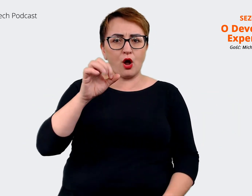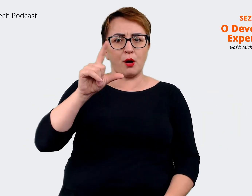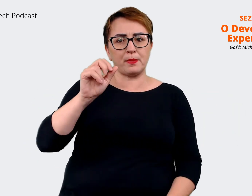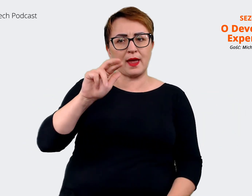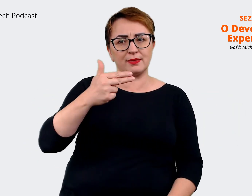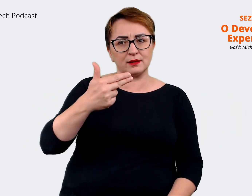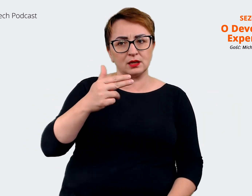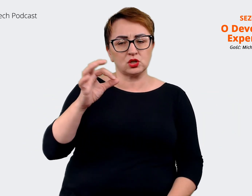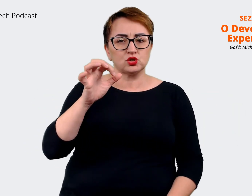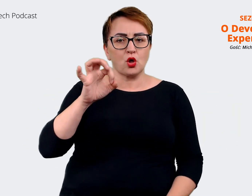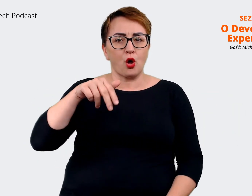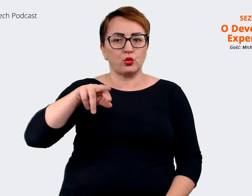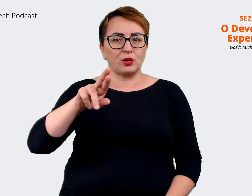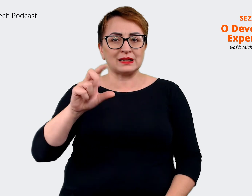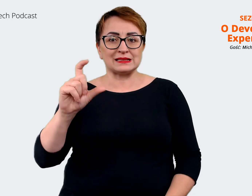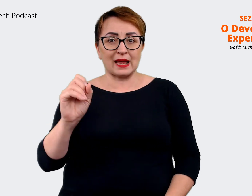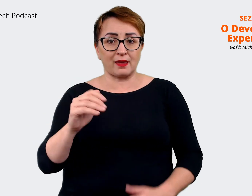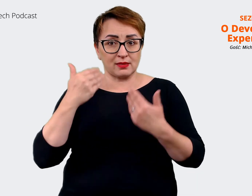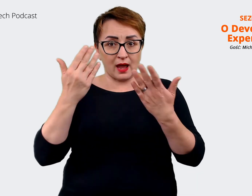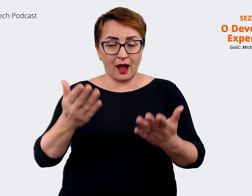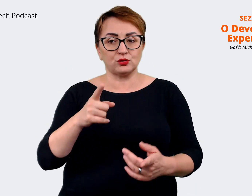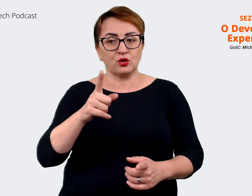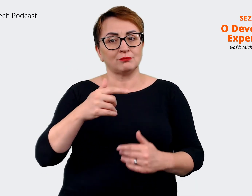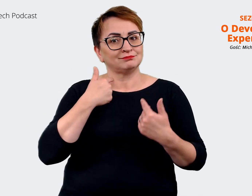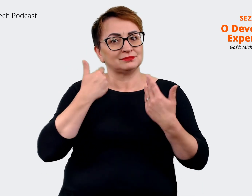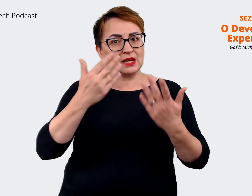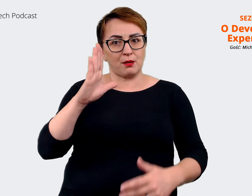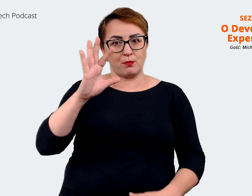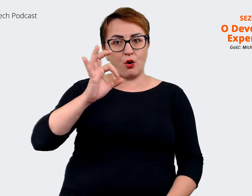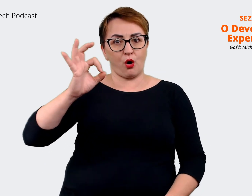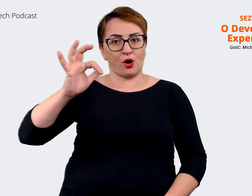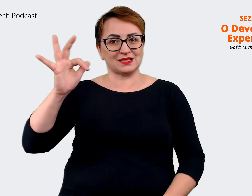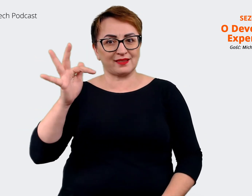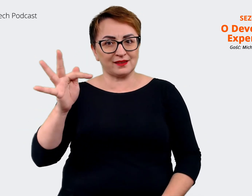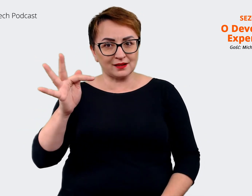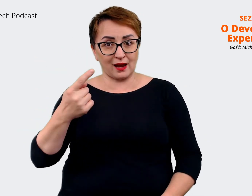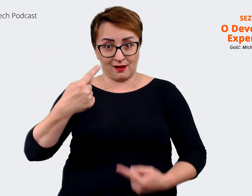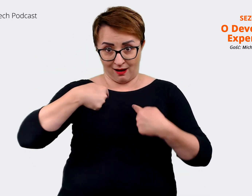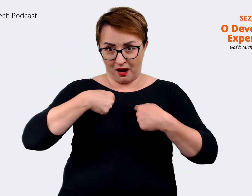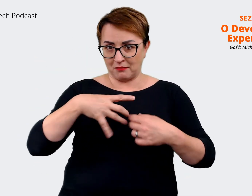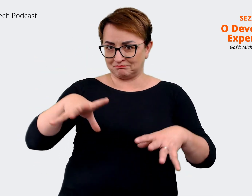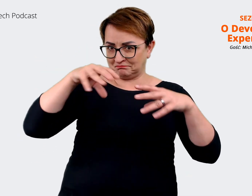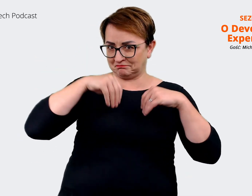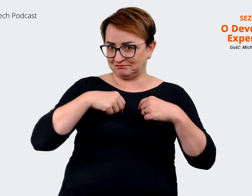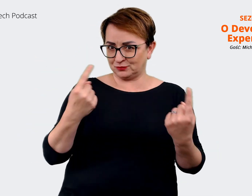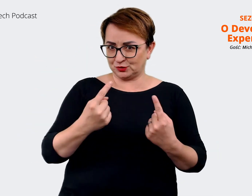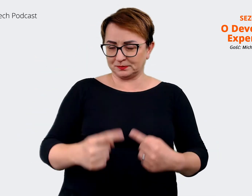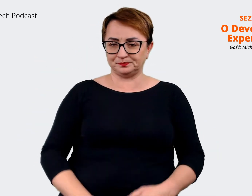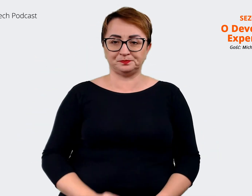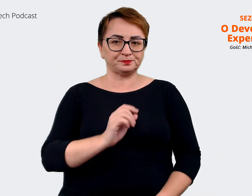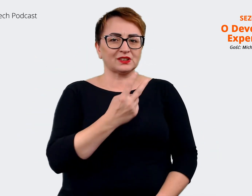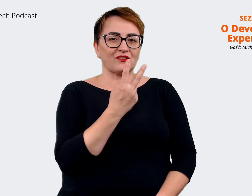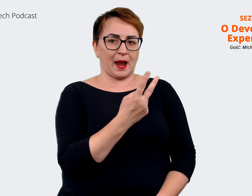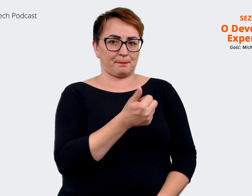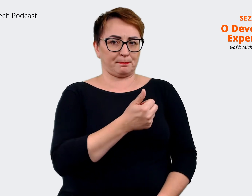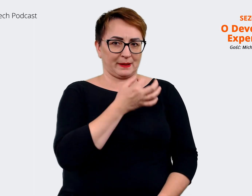że daje ludziom takiego boosta. Mi osobiście daje. Prowadzący: To teraz moje dwa ulubione pytania na czele z pierwszym. Jaki jest najdziwniejszy produkt albo